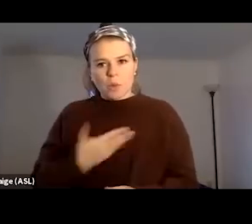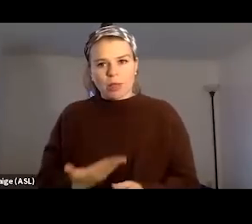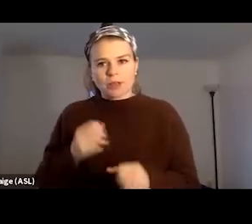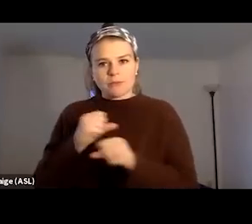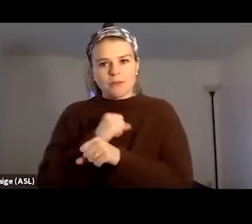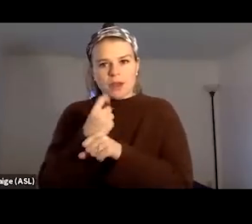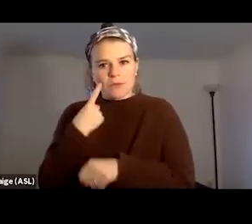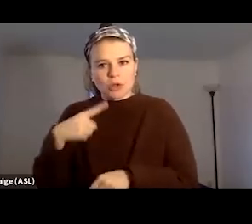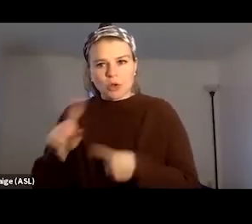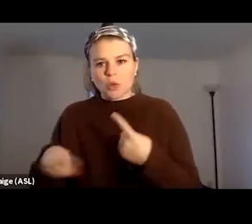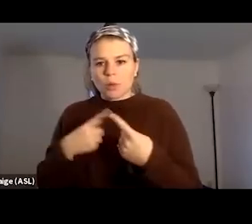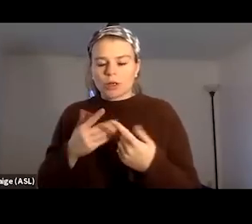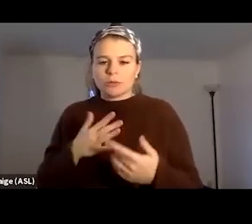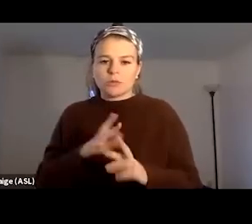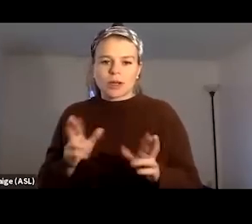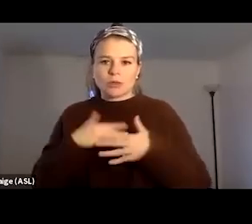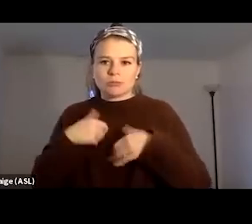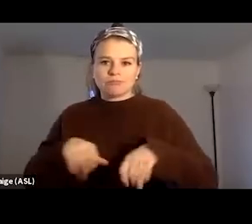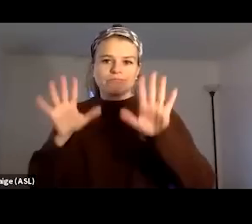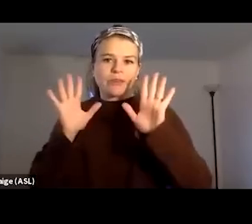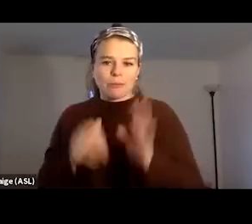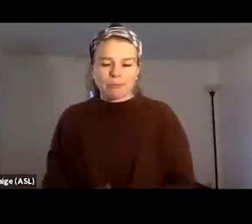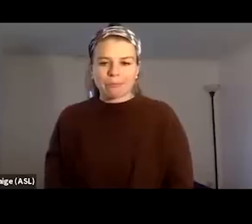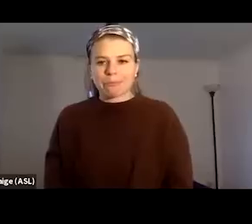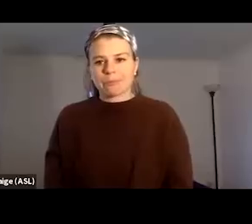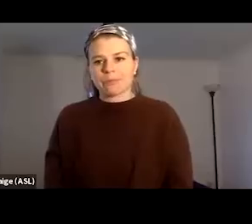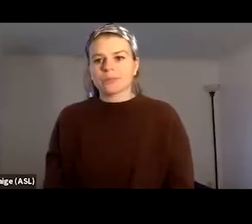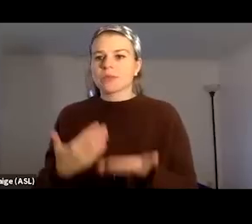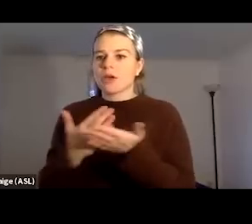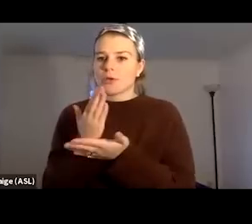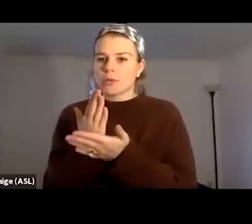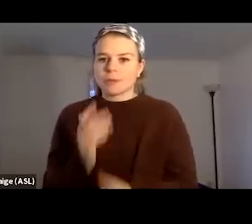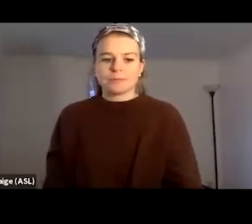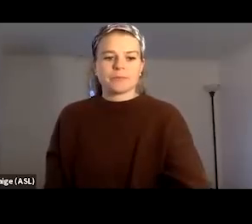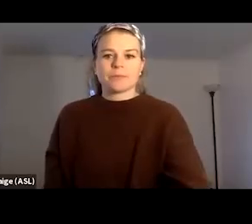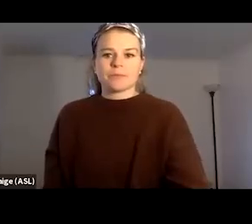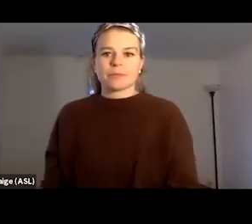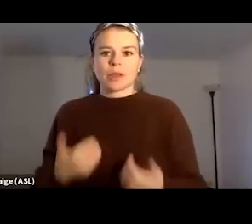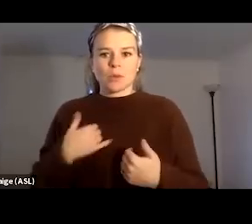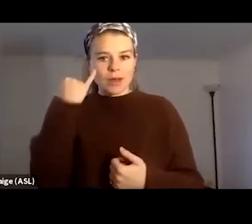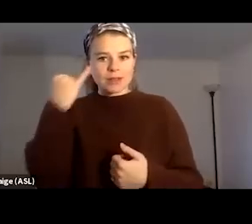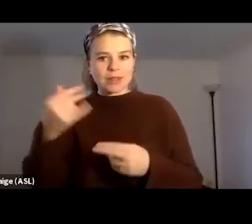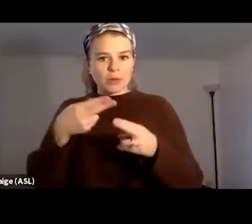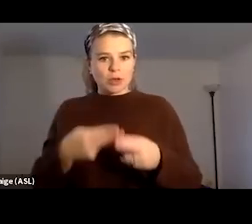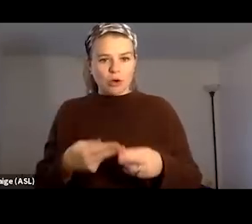cuando tiras la toalla". Bien, teníamos una idea que llamamos ciudadanía,